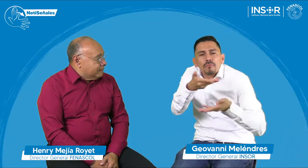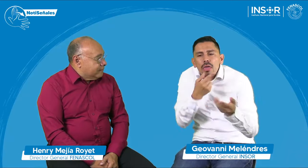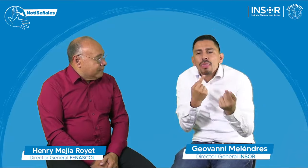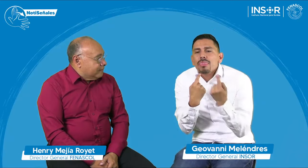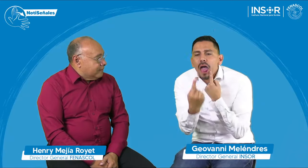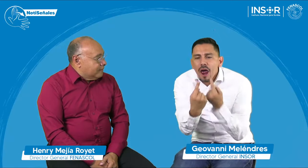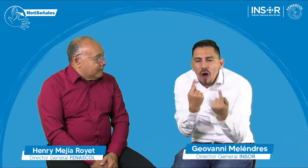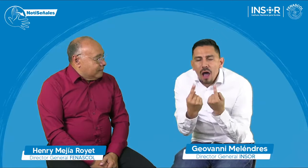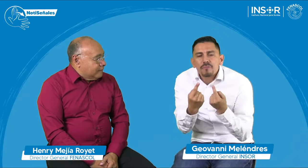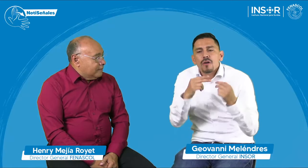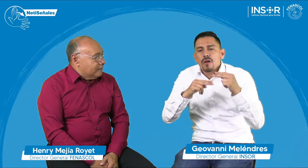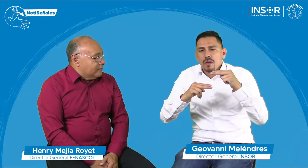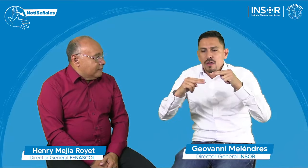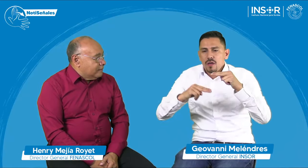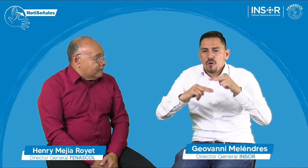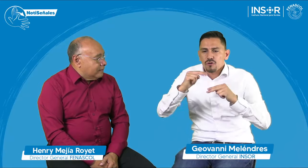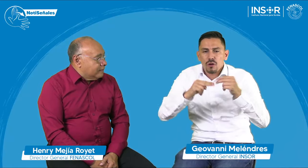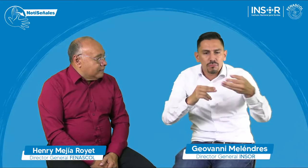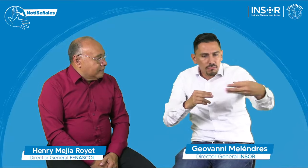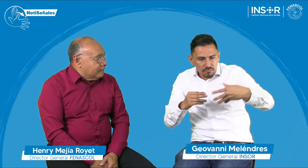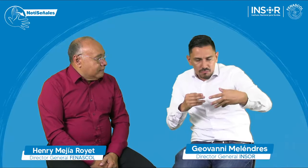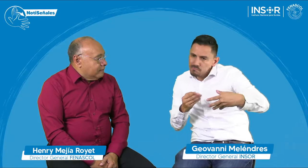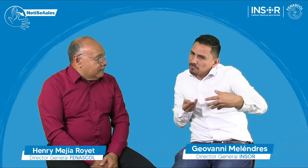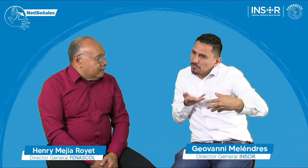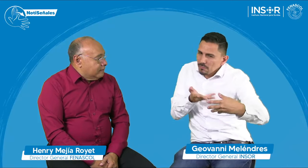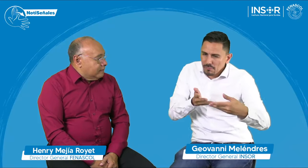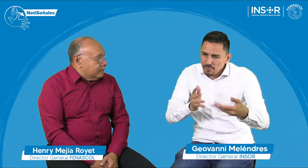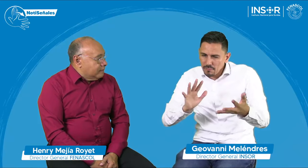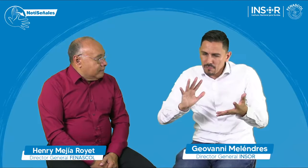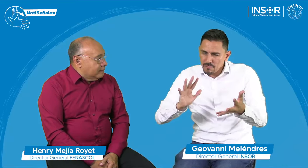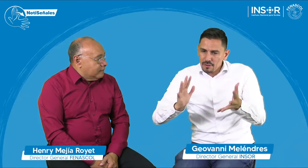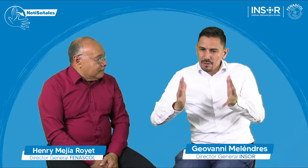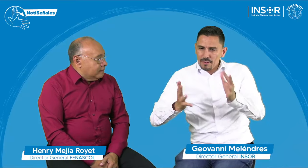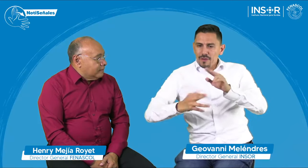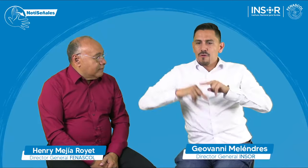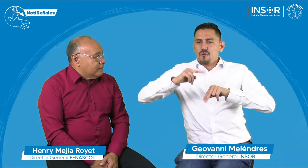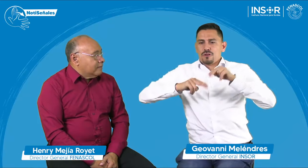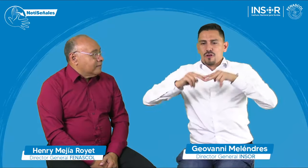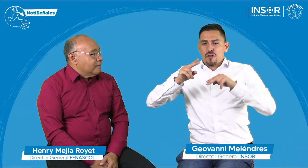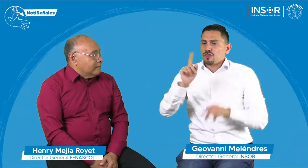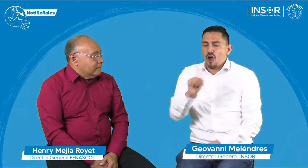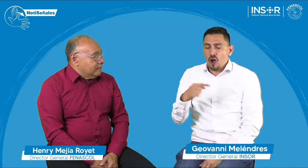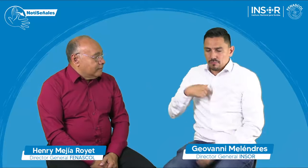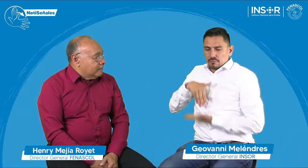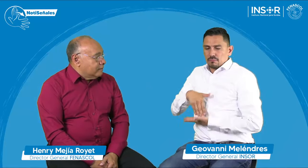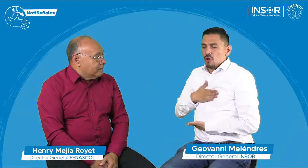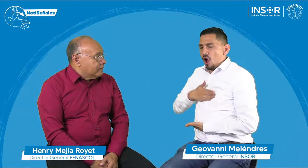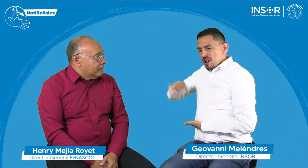Sí. Tenemos posturas diferentes. Está bien. Pero es